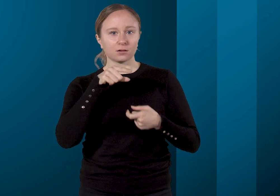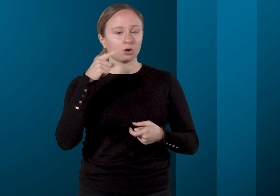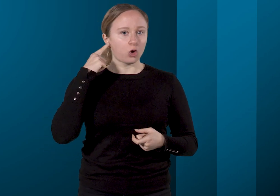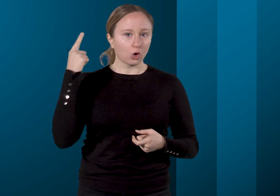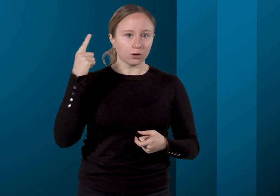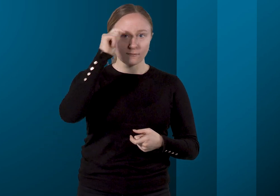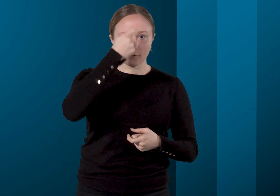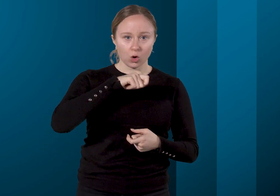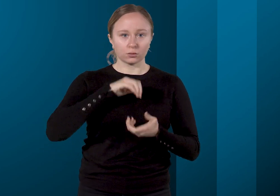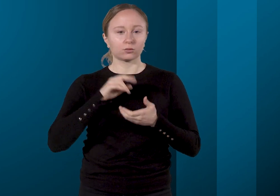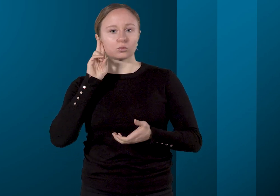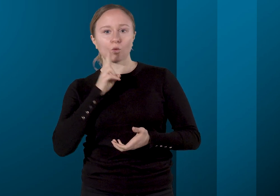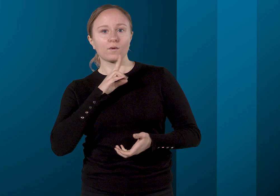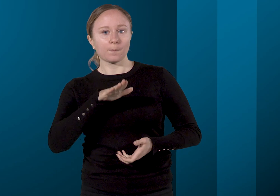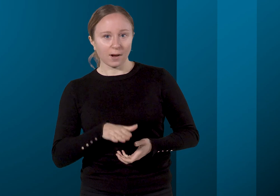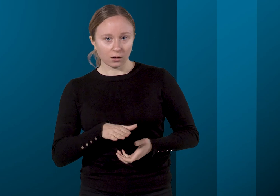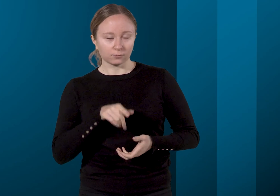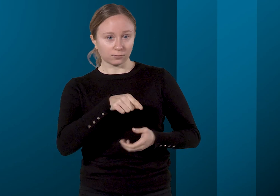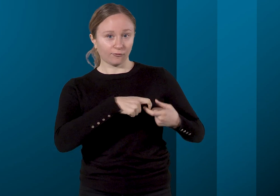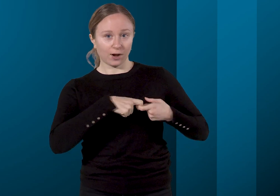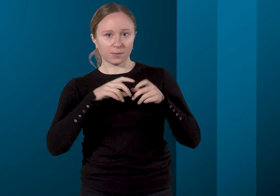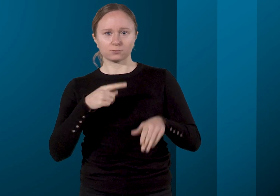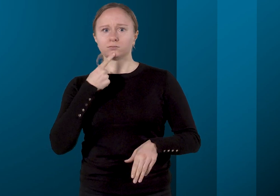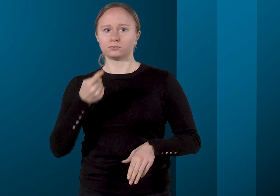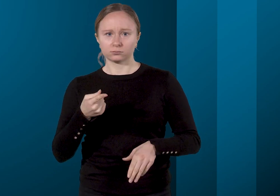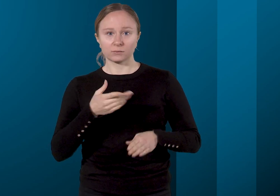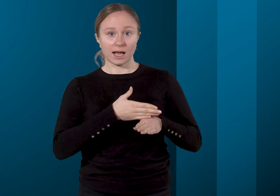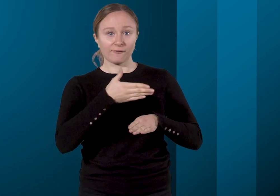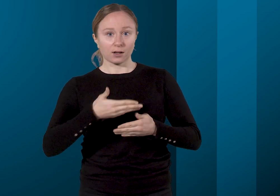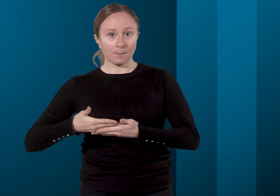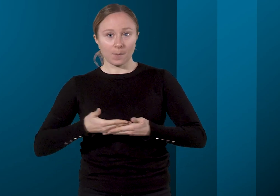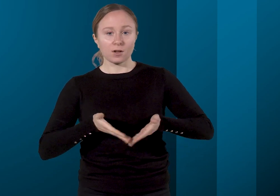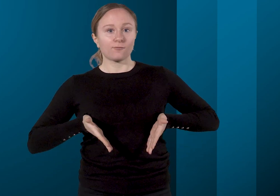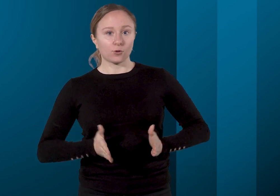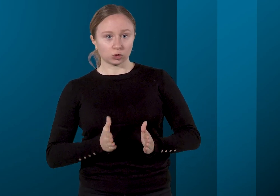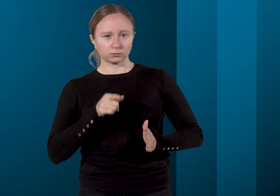som nämnde att det materialet skulle ha varit värdefullt -